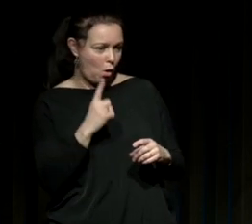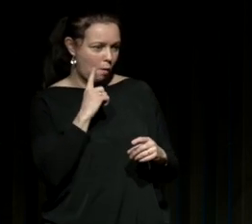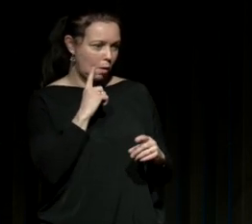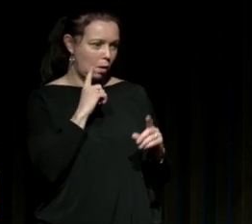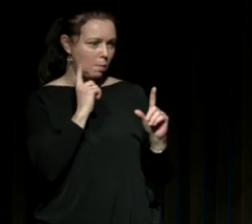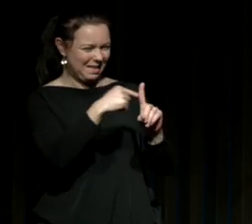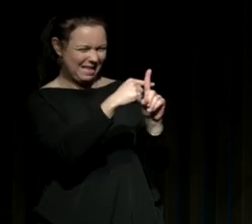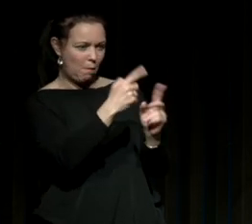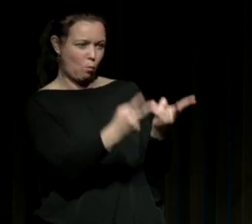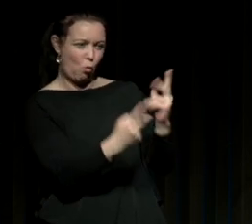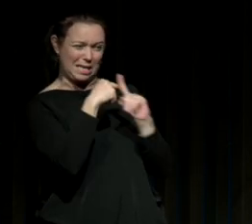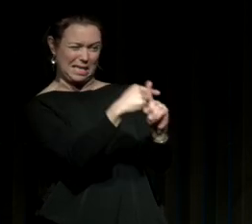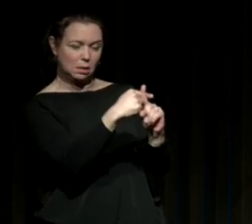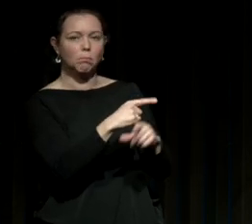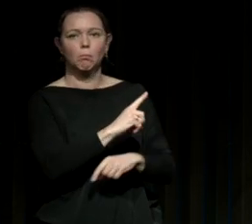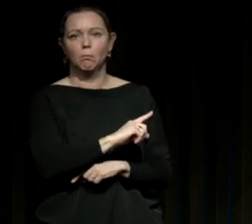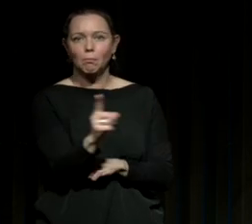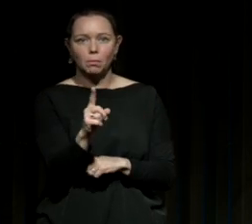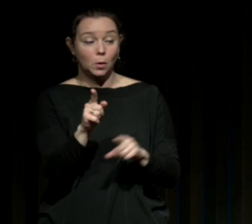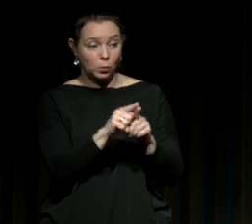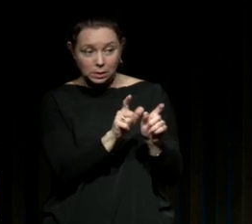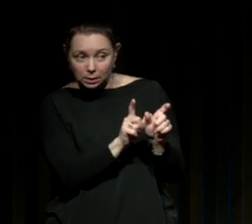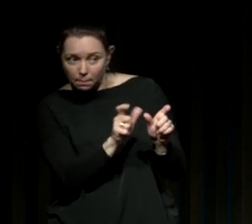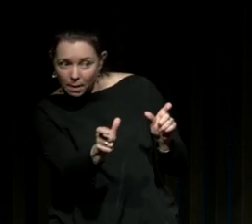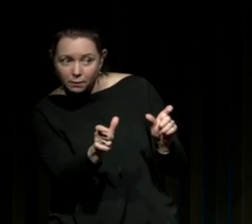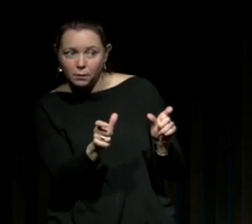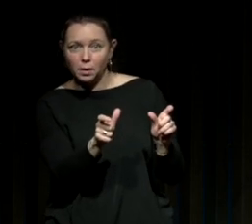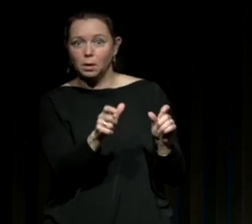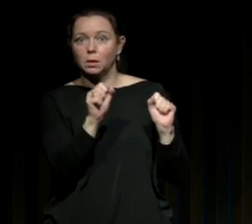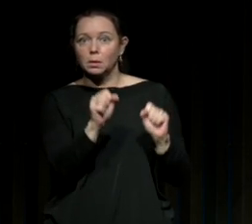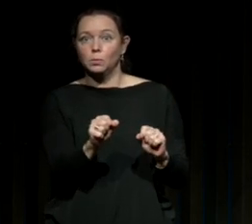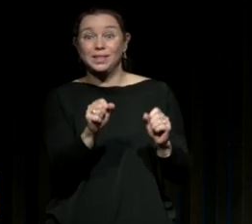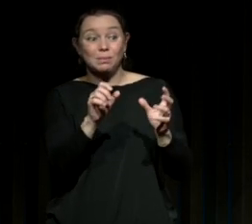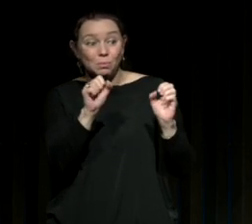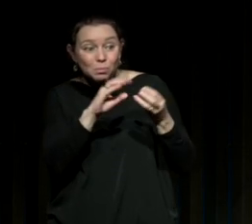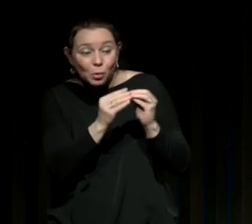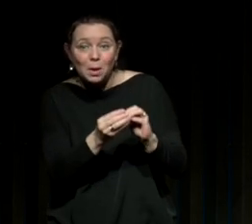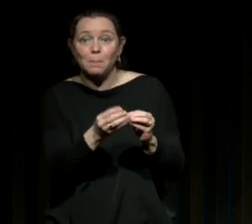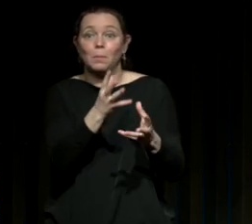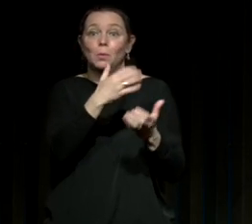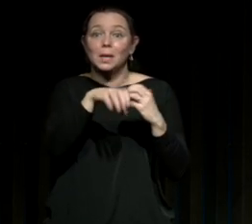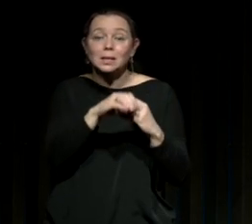regarde aussi les complications associées l'hypertension le diabète des pathologies